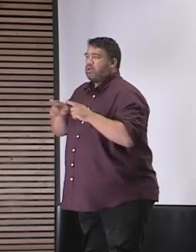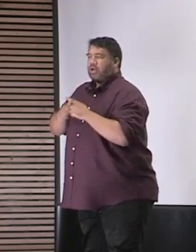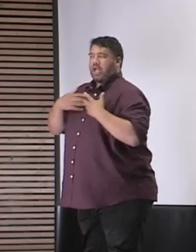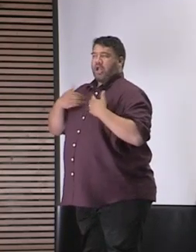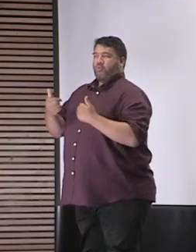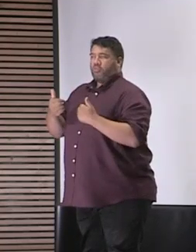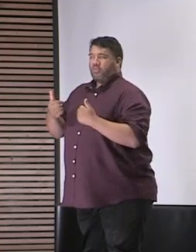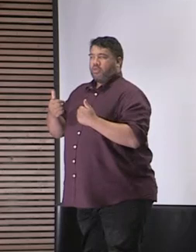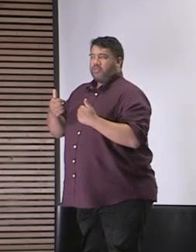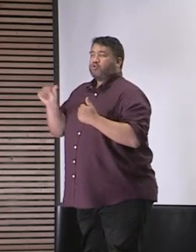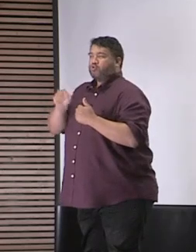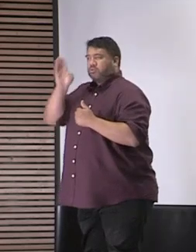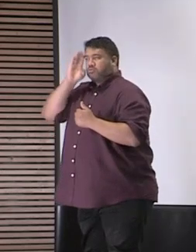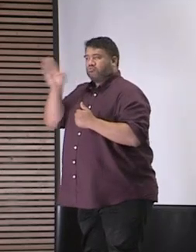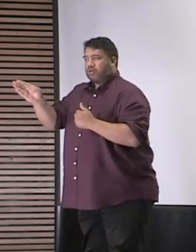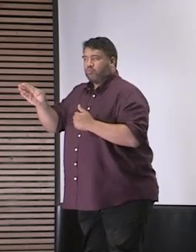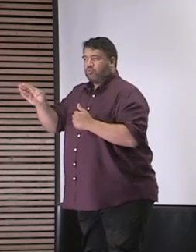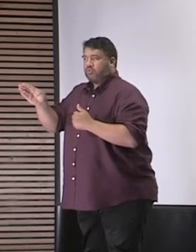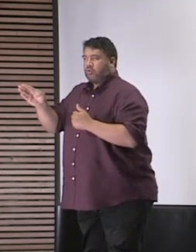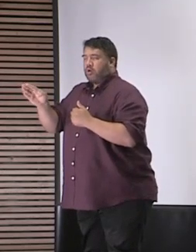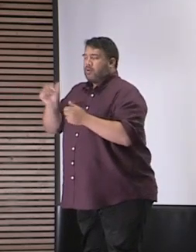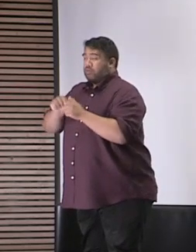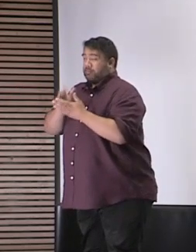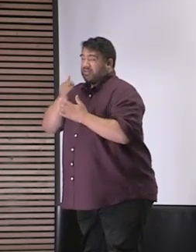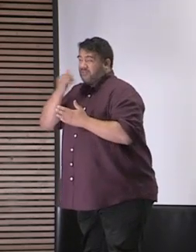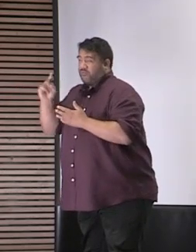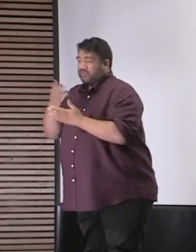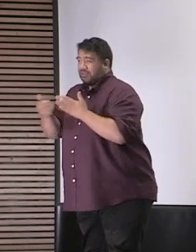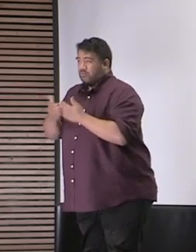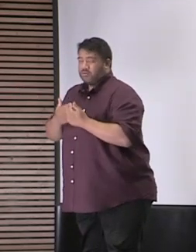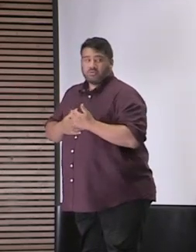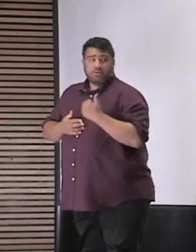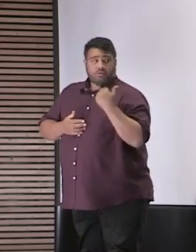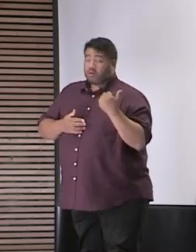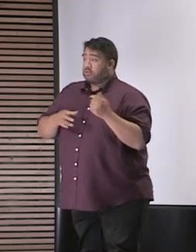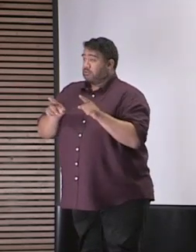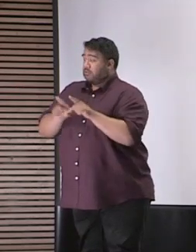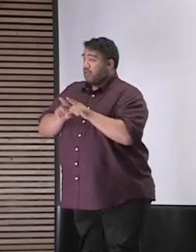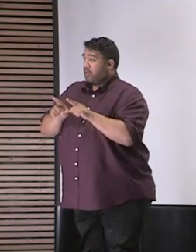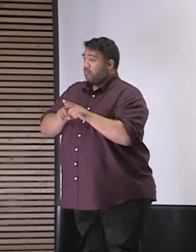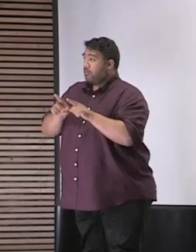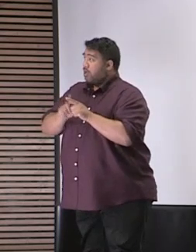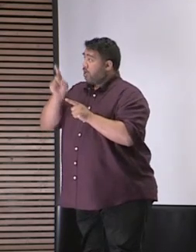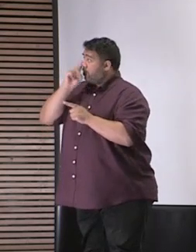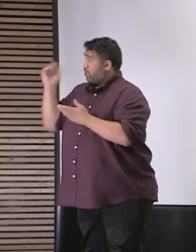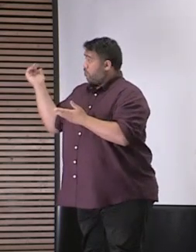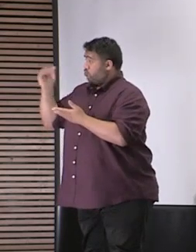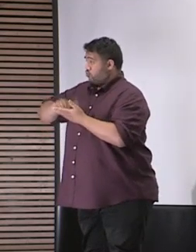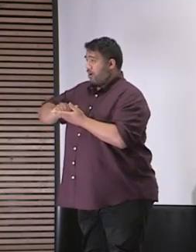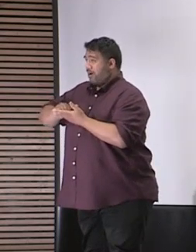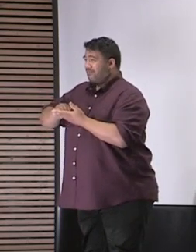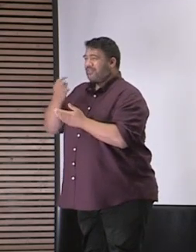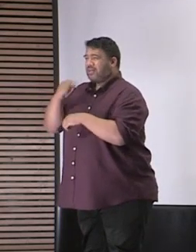propia familia. Ciertamente, no